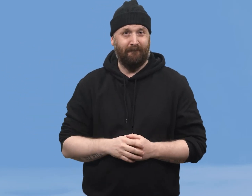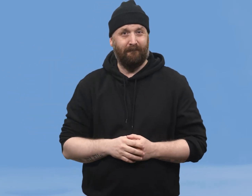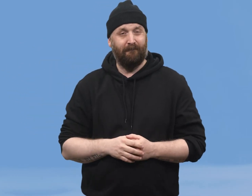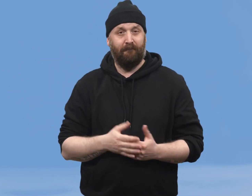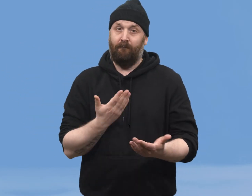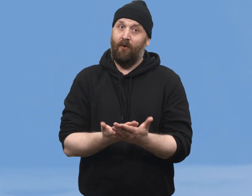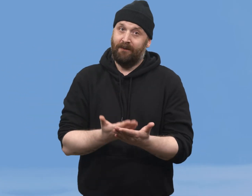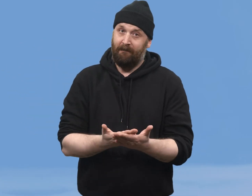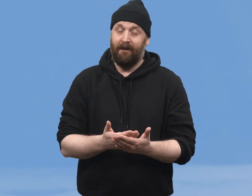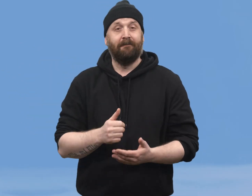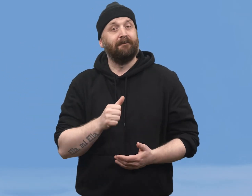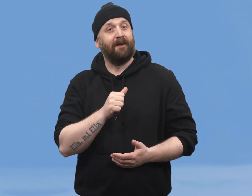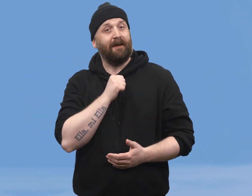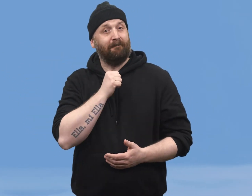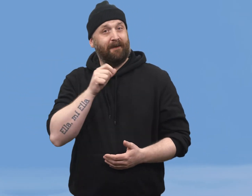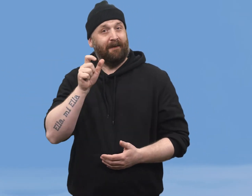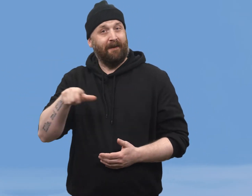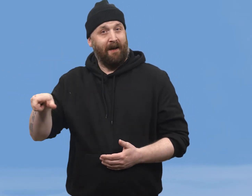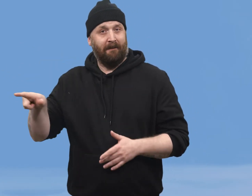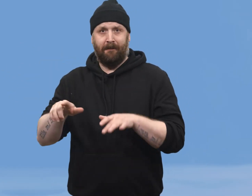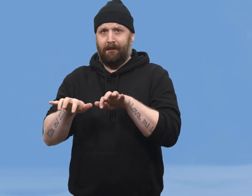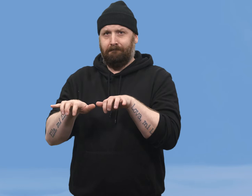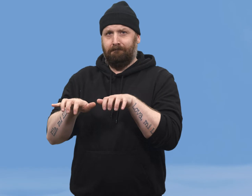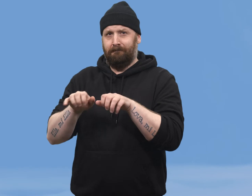For eksempel, hvis kriminelle allerede har samlet inn -